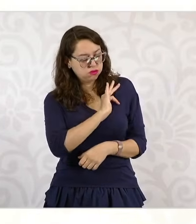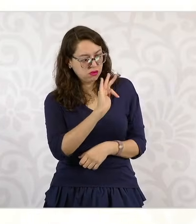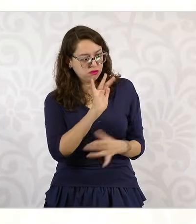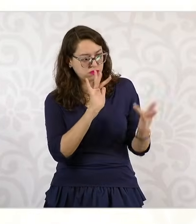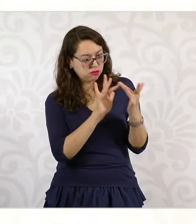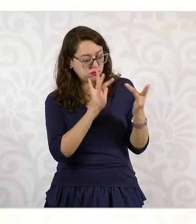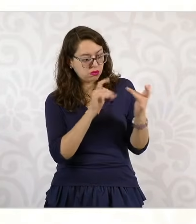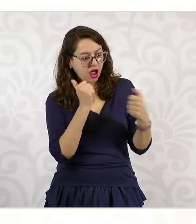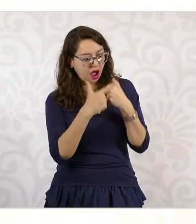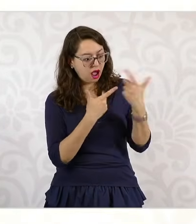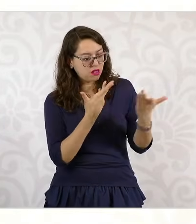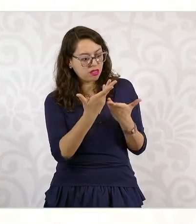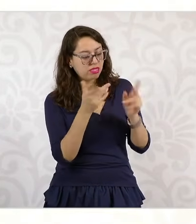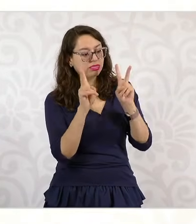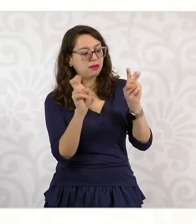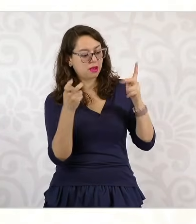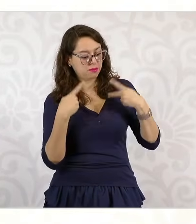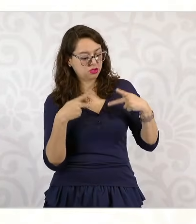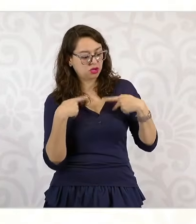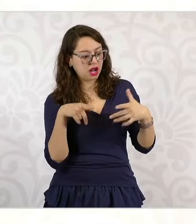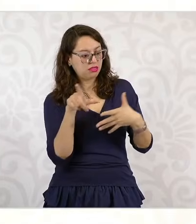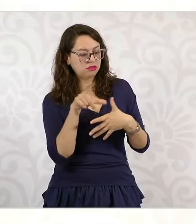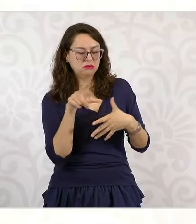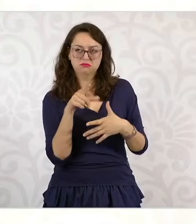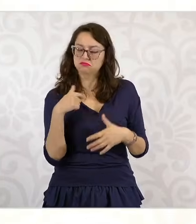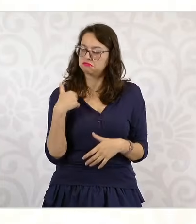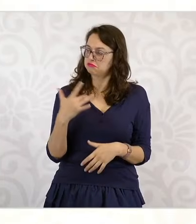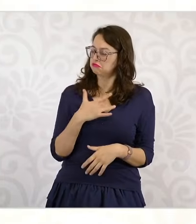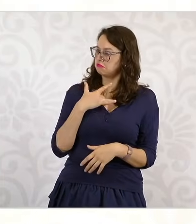hacer un estudio." Y yo les pregunté, "Me parece muy bien, y cuéntenme por qué."